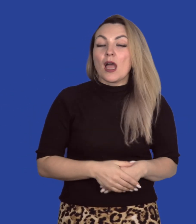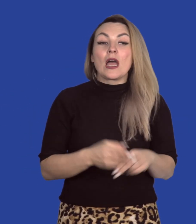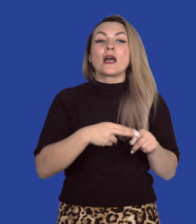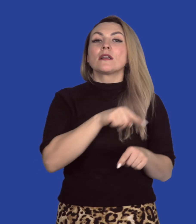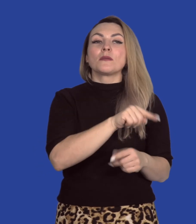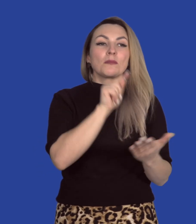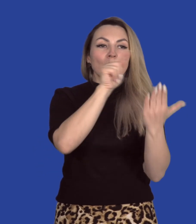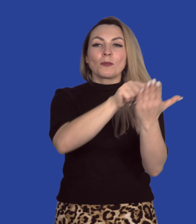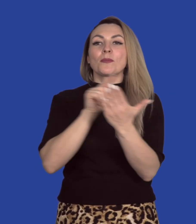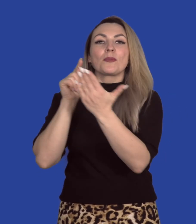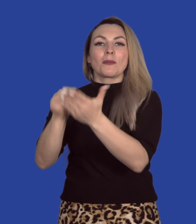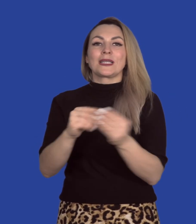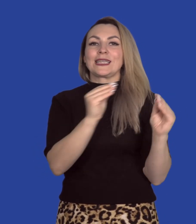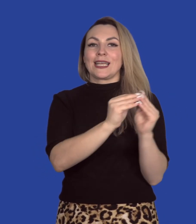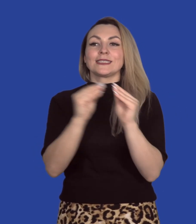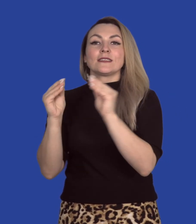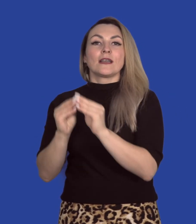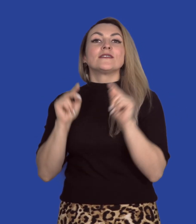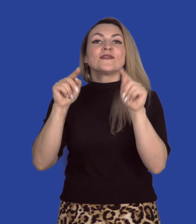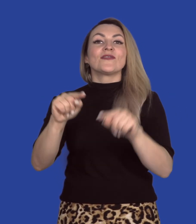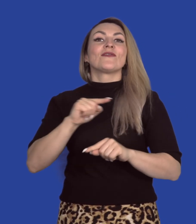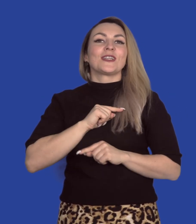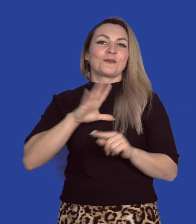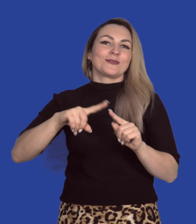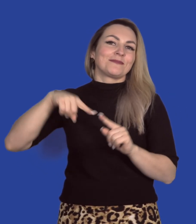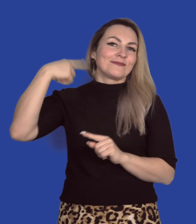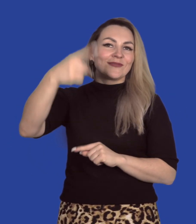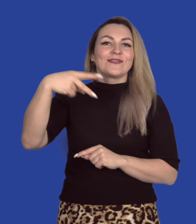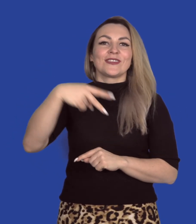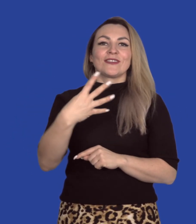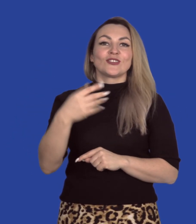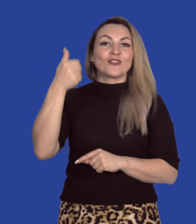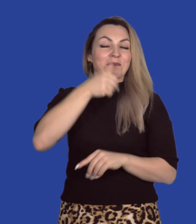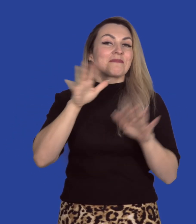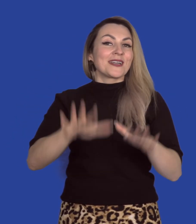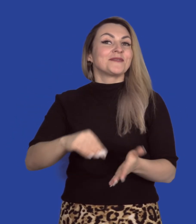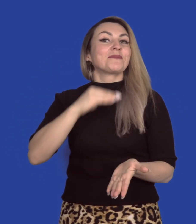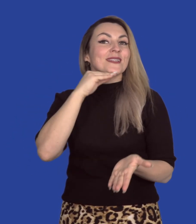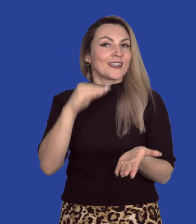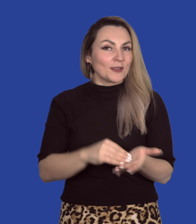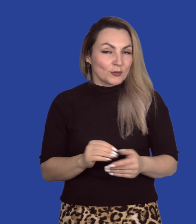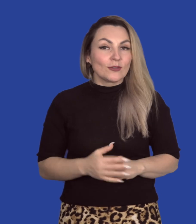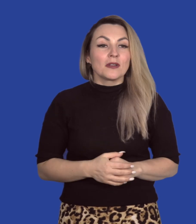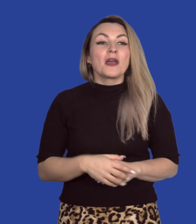10 финалистов каждого этапа попали в финал конкурса, который состоится в 2024 году в Петербурге.